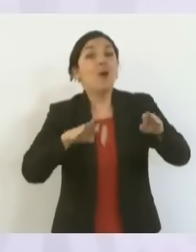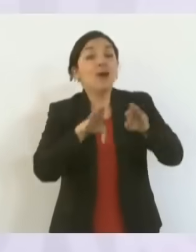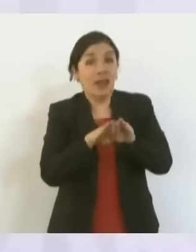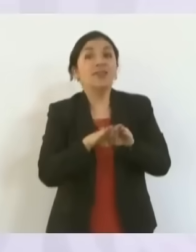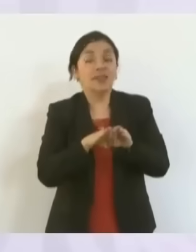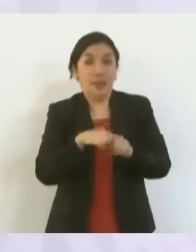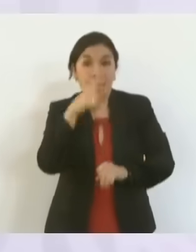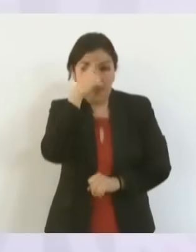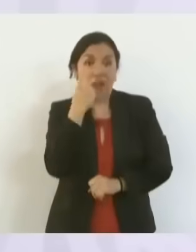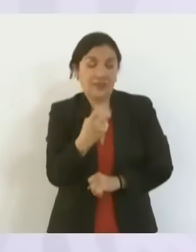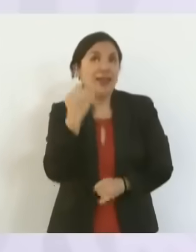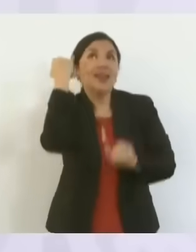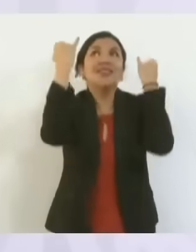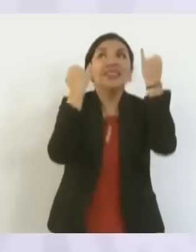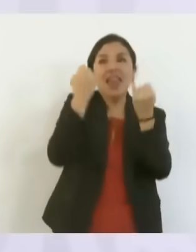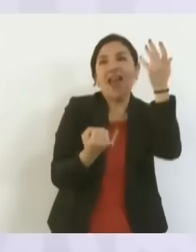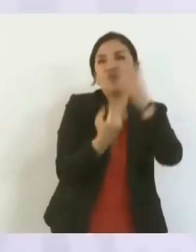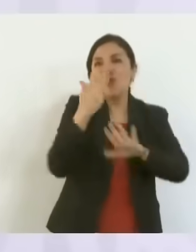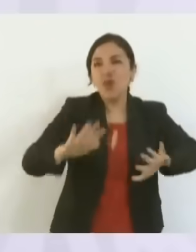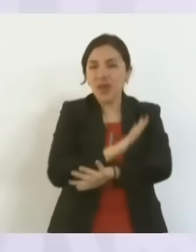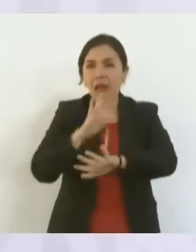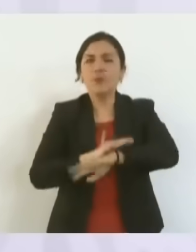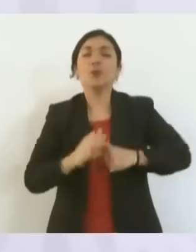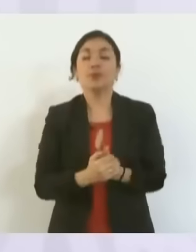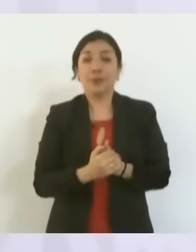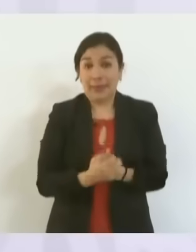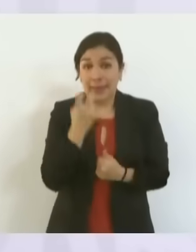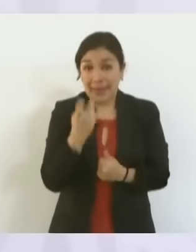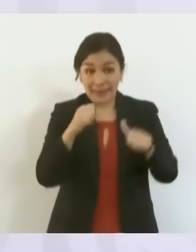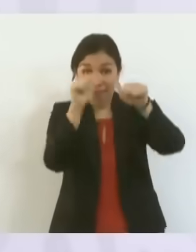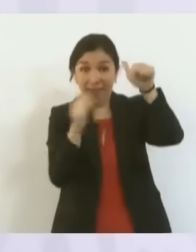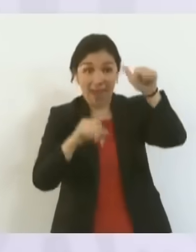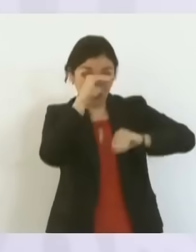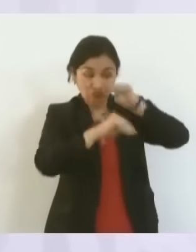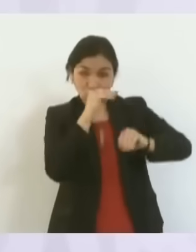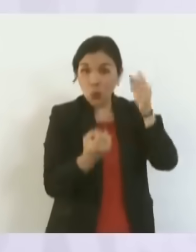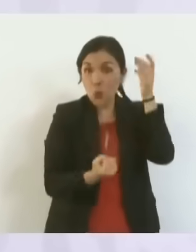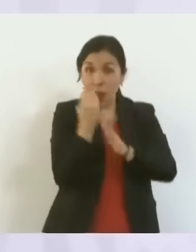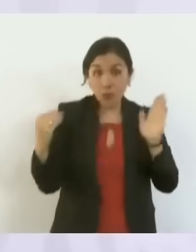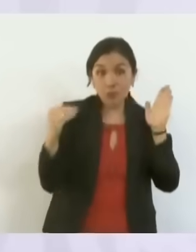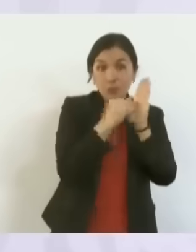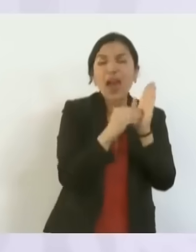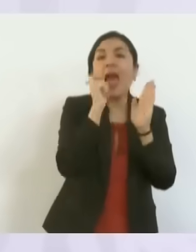este proceso creativo. Las piezas creadas serán la expresión material de la voluntad e interés